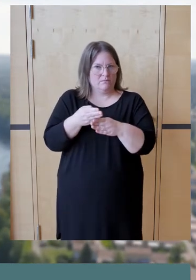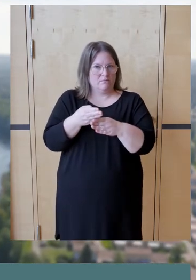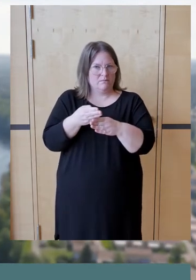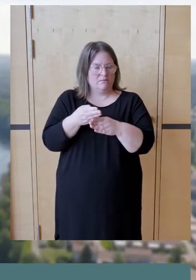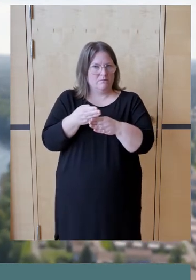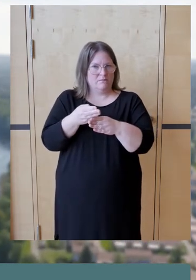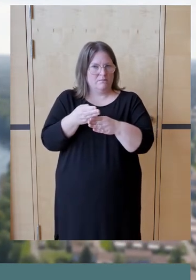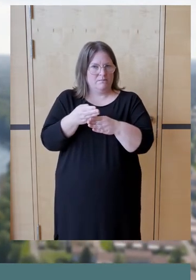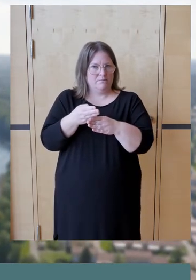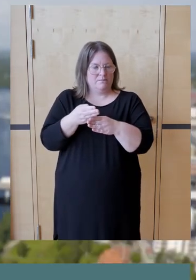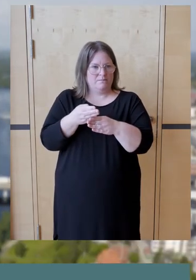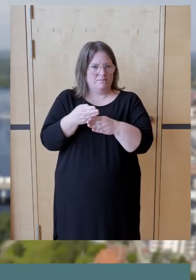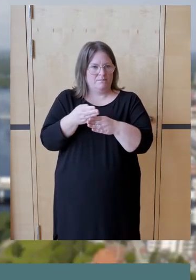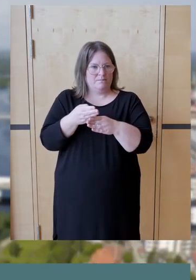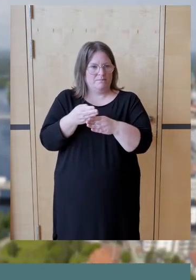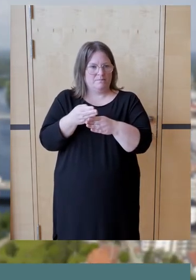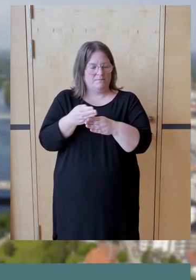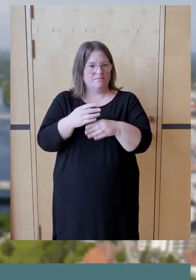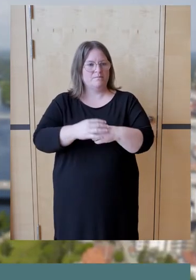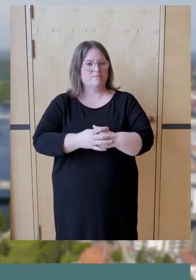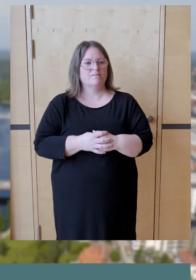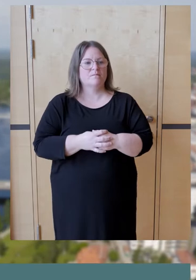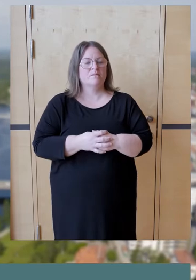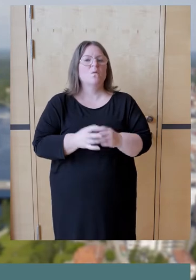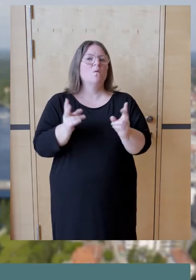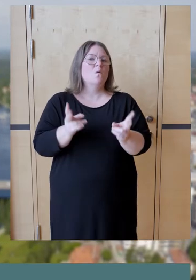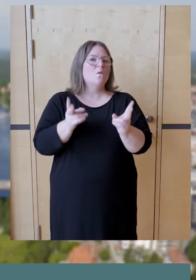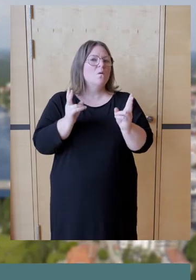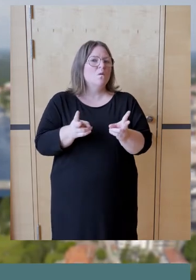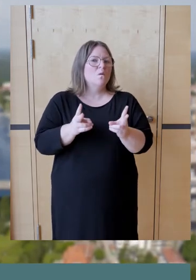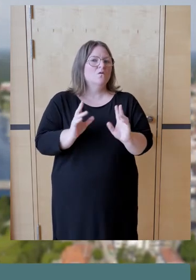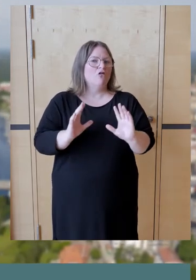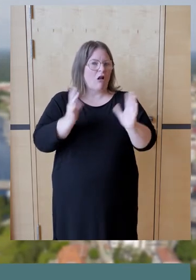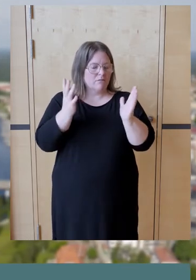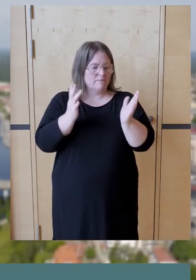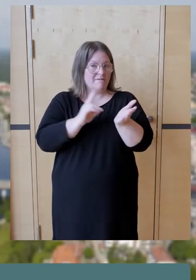Hotell och som vi fick också det klart och tydligt att förvaltningen Från förvaltningen att det inte fanns möjlighet